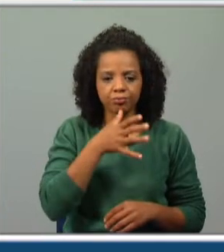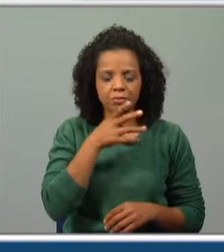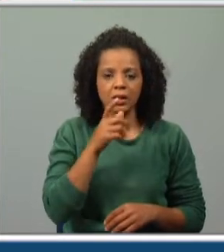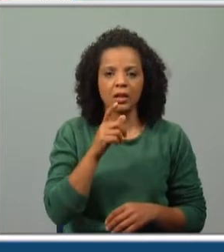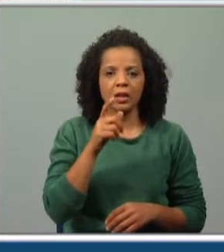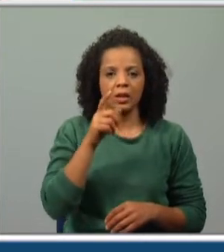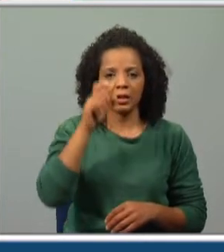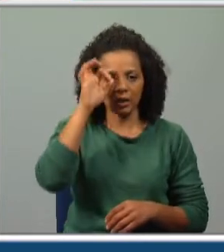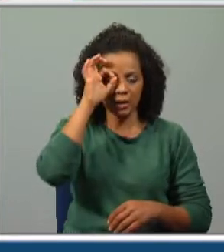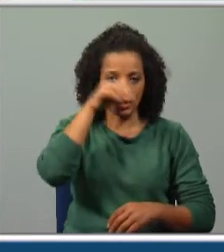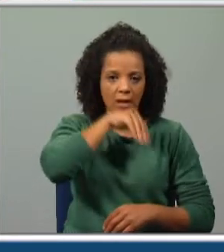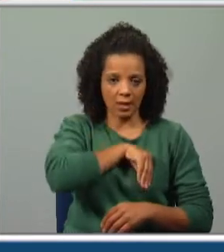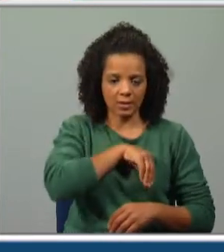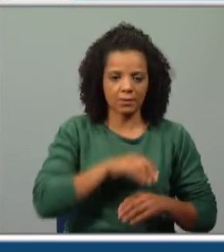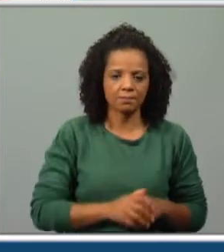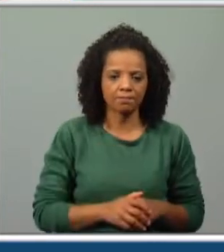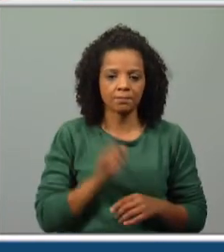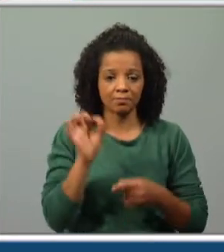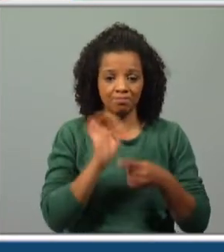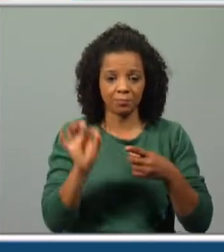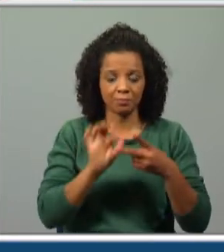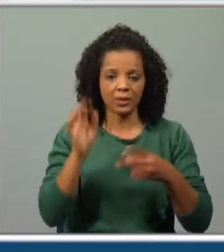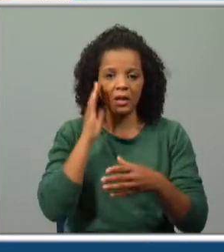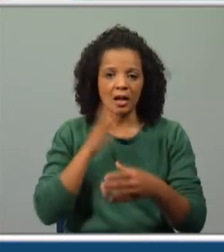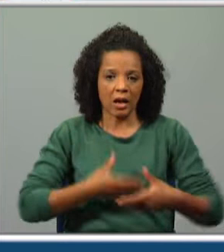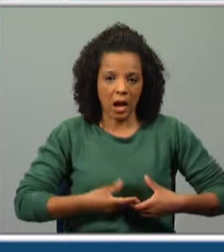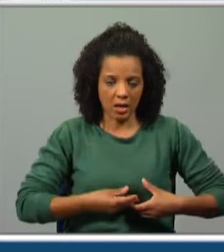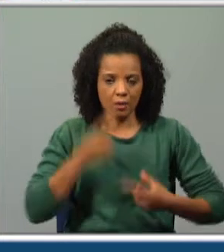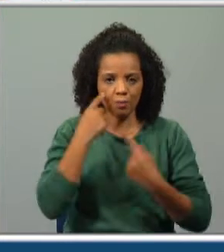Queiroz distinto na caracterização da ailus atributos que refletem o seu Queiroz 的特點是反映您的 ailus 屬性